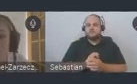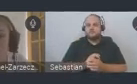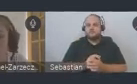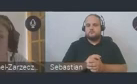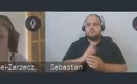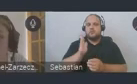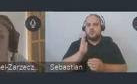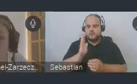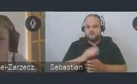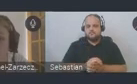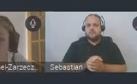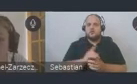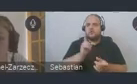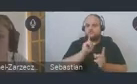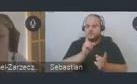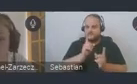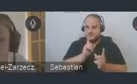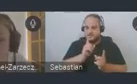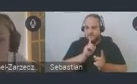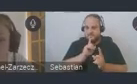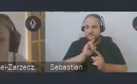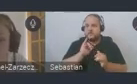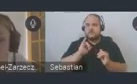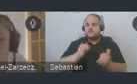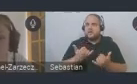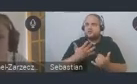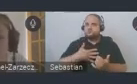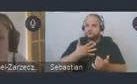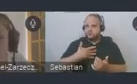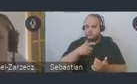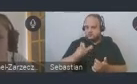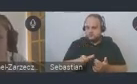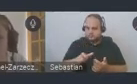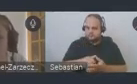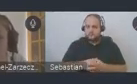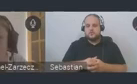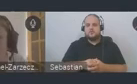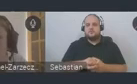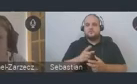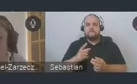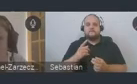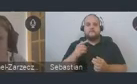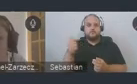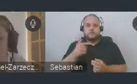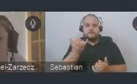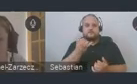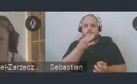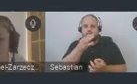Potem rozmawiamy z uczestnikami o wnioskach z tego doświadczenia. Tutaj ważne jest, żeby zadawać pytania otwarte.